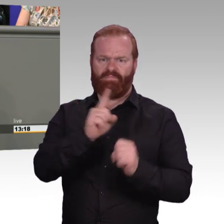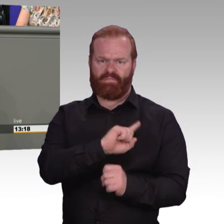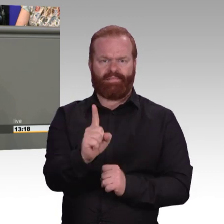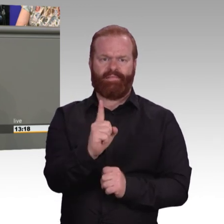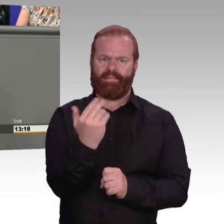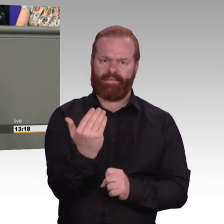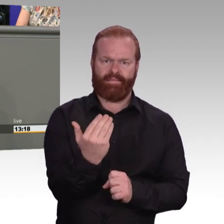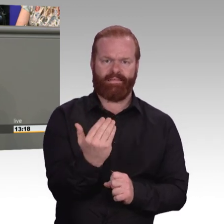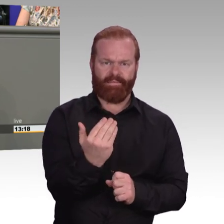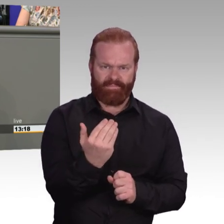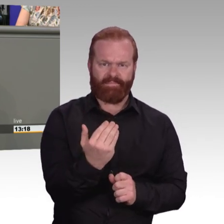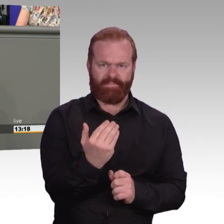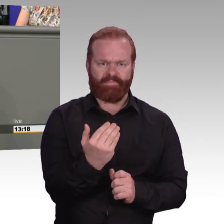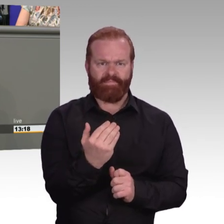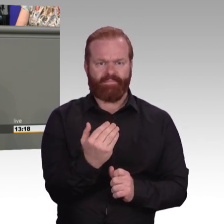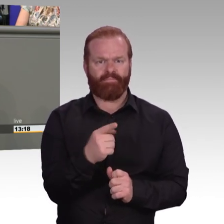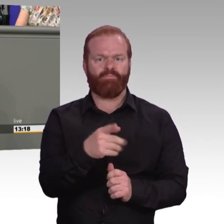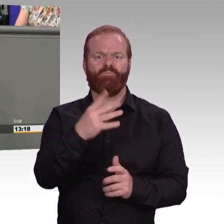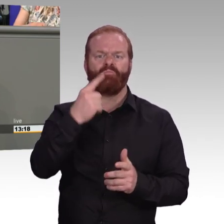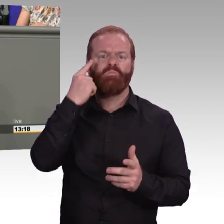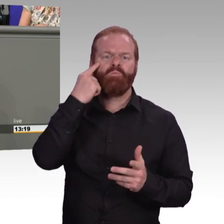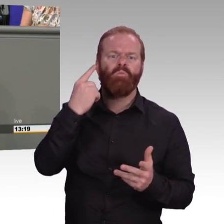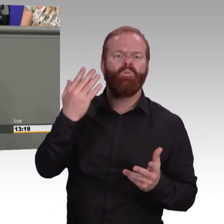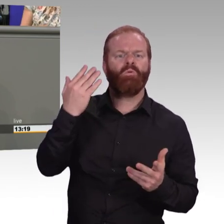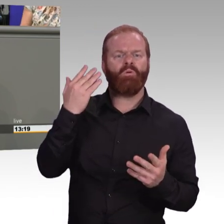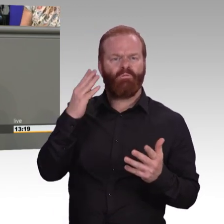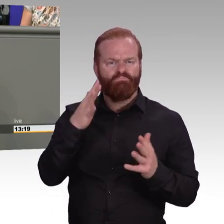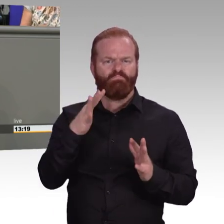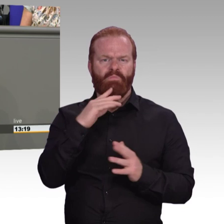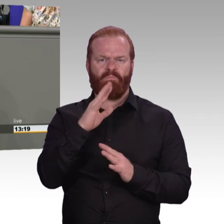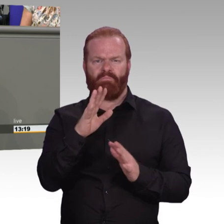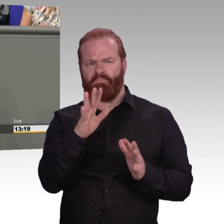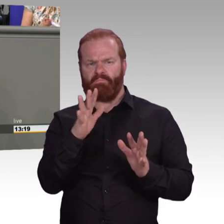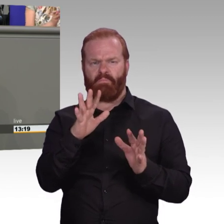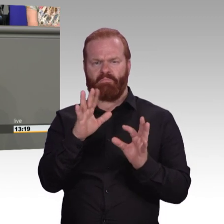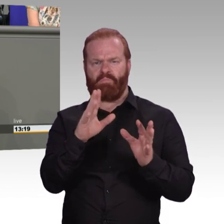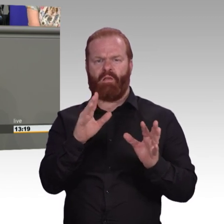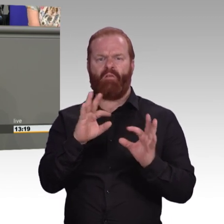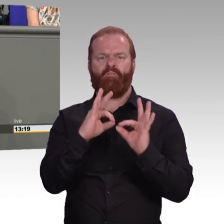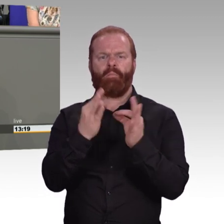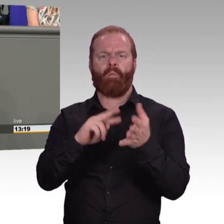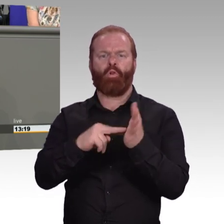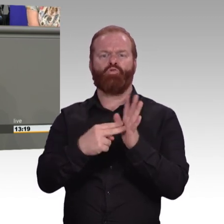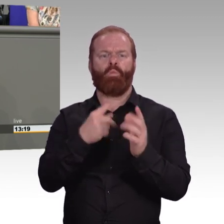Letztlich betätigt sich der Staat dann als Anwalt des Kindes gegen seine Eltern.“ Aber auch hier hat die CDU/CSU nur wenig später